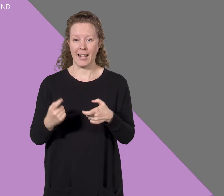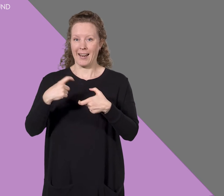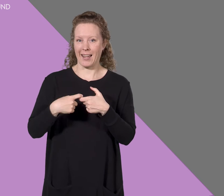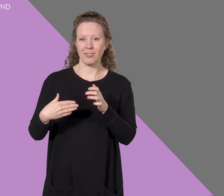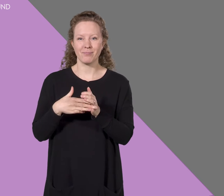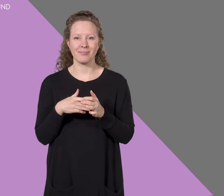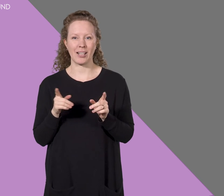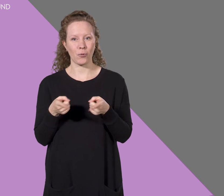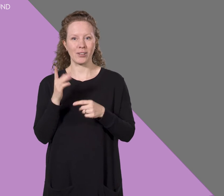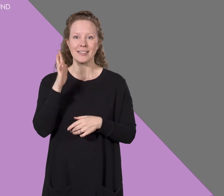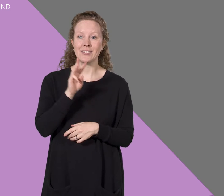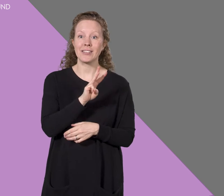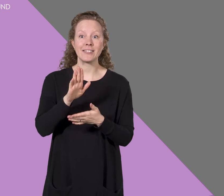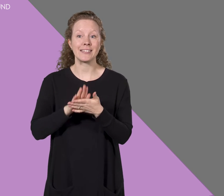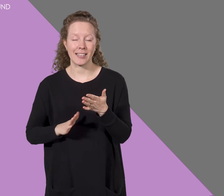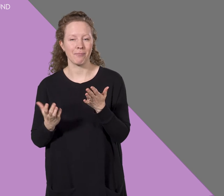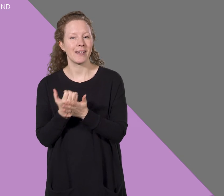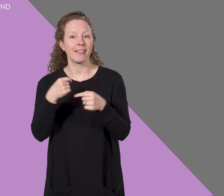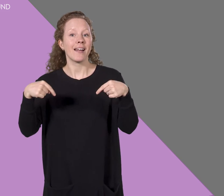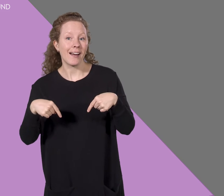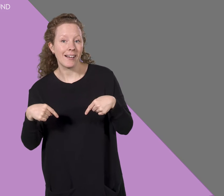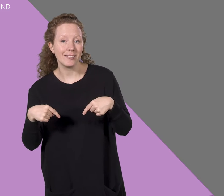Länken till tillfällig webbplatsen finns här.